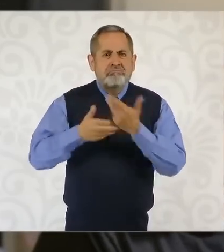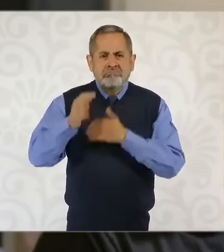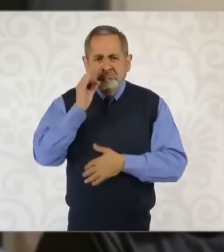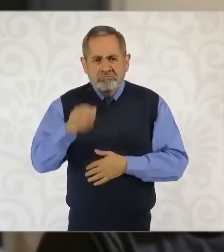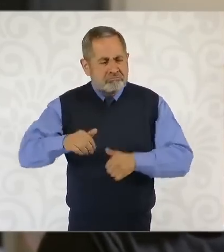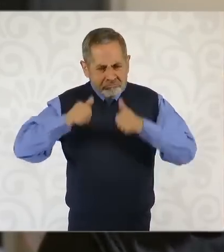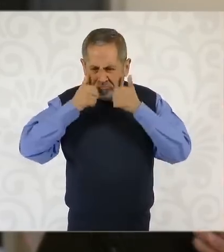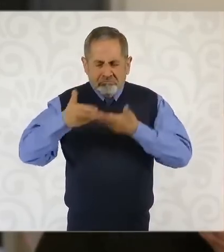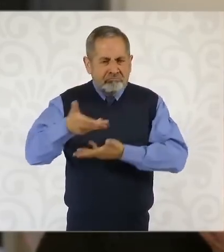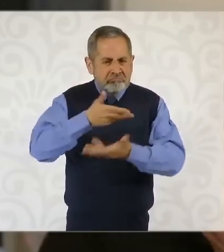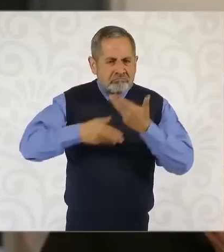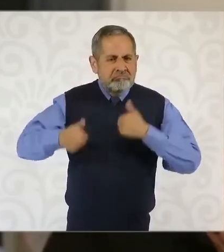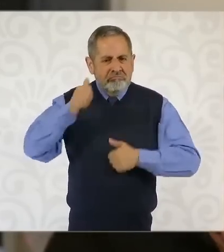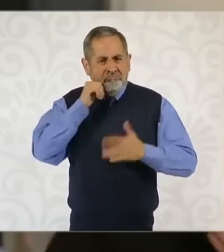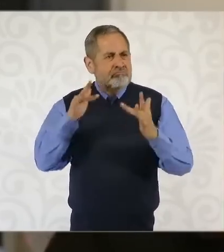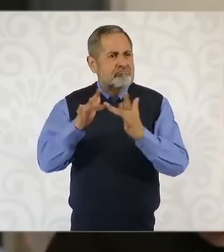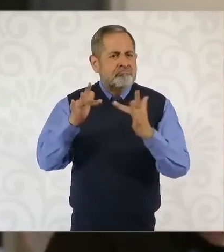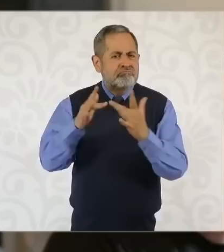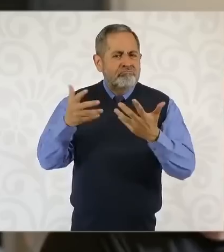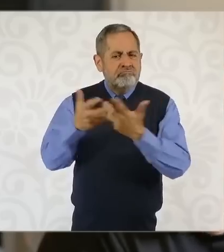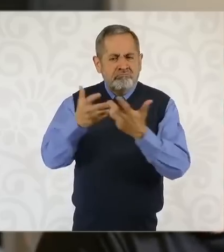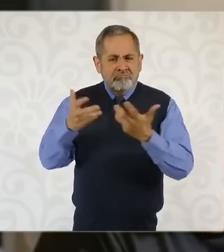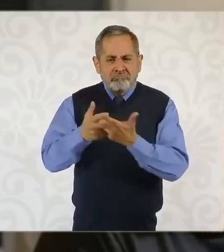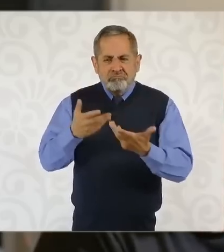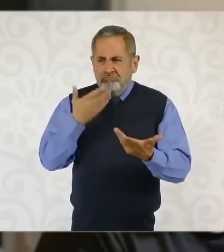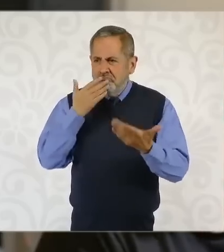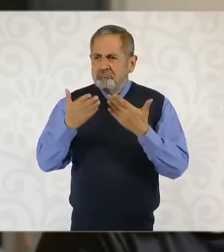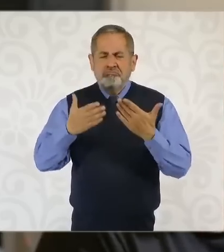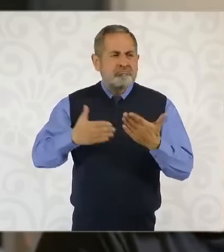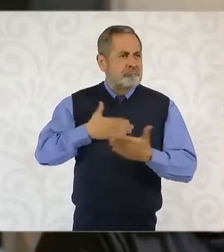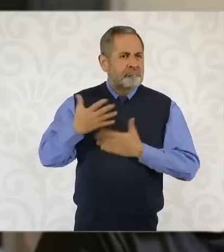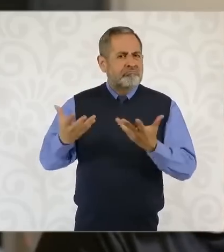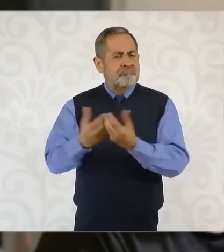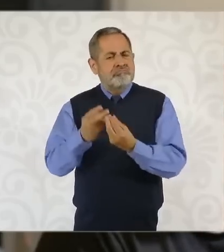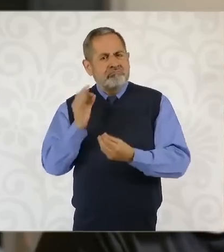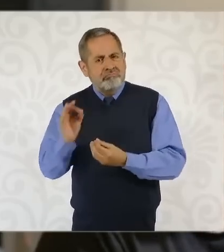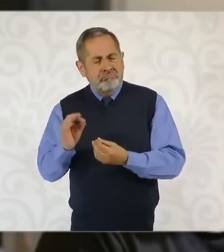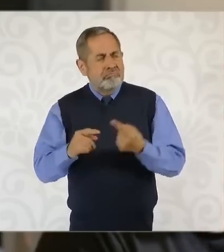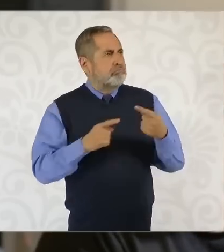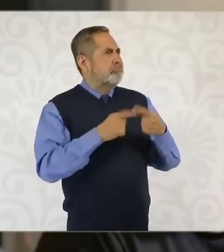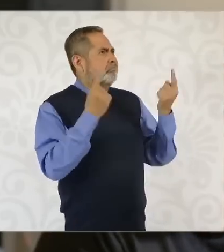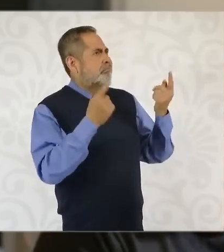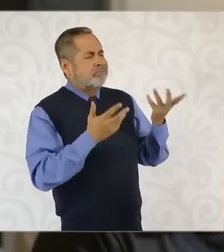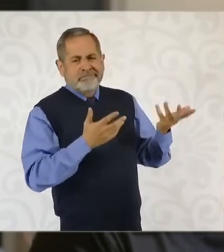sea todo el tiempo estamos en constante buena convivencia no y cuál sería como el mensaje